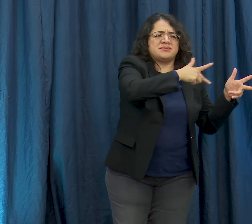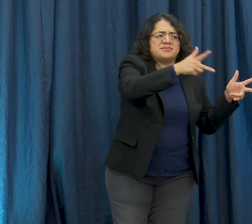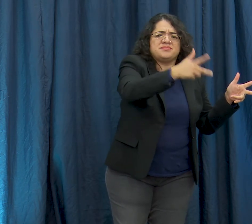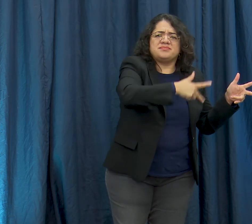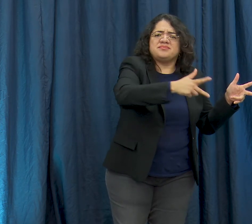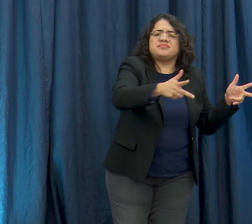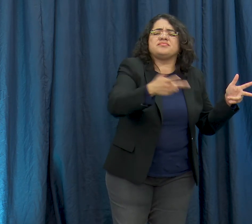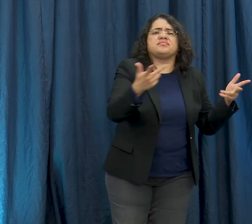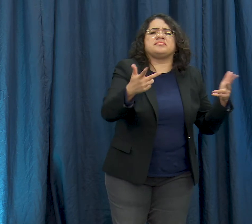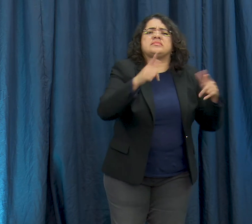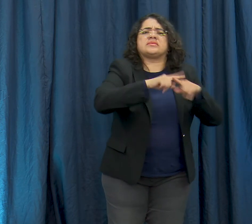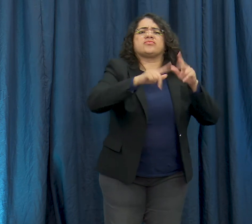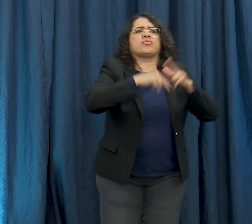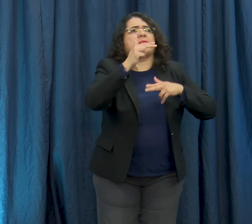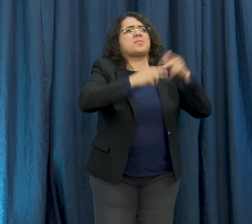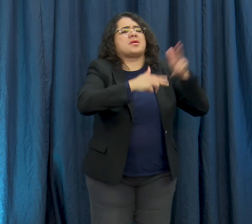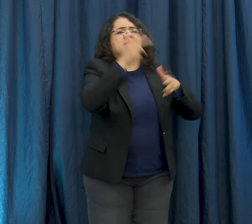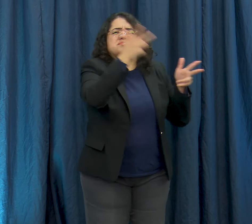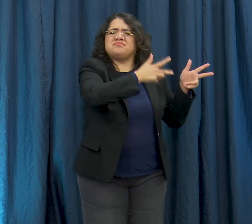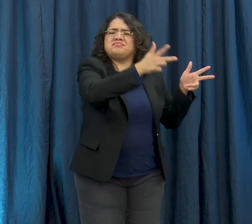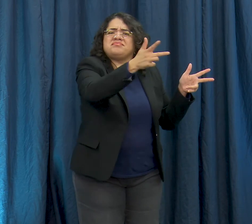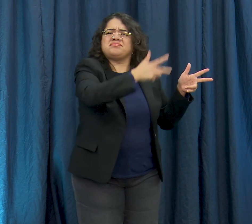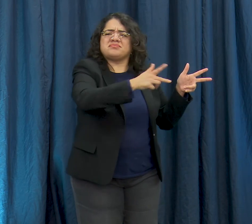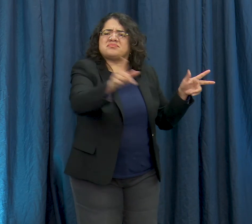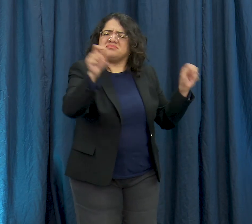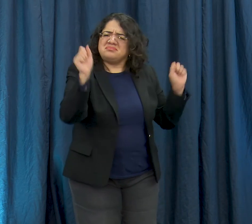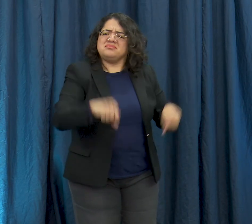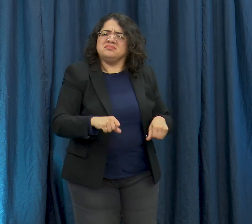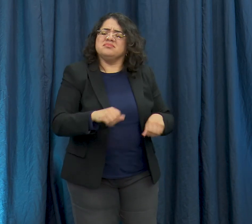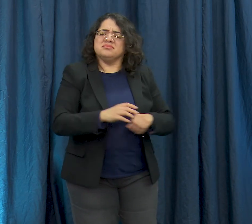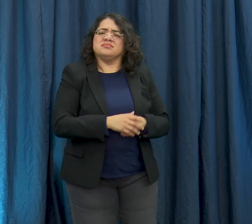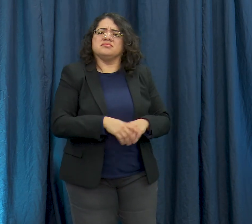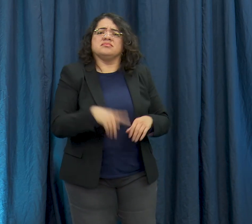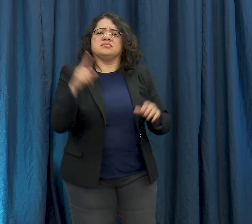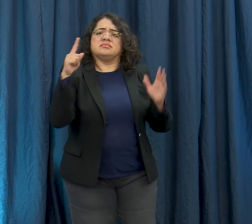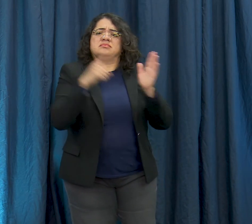ecstasy Oh Nami ento hasta la fecha hemos MIT doe mill tre cientos permisos